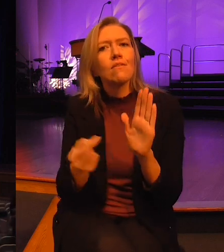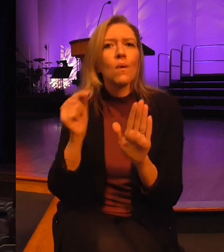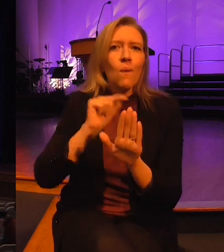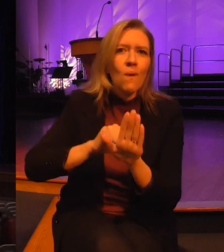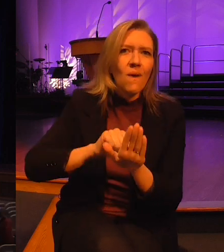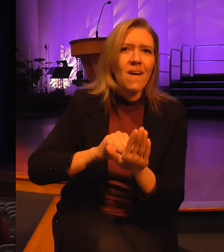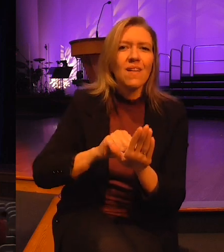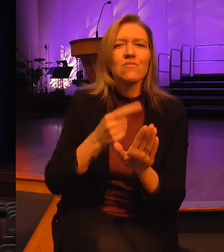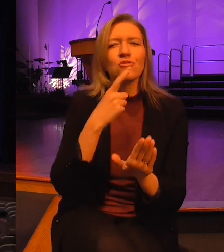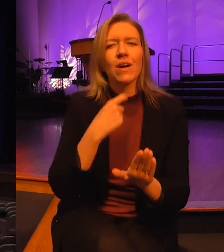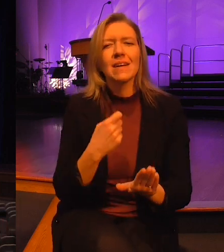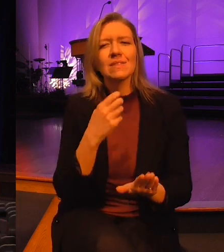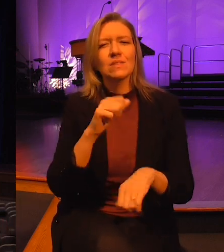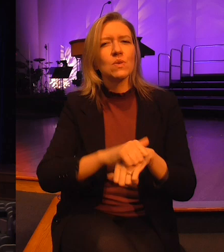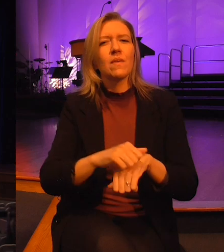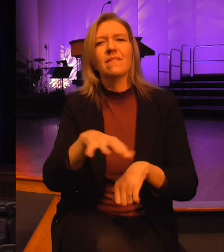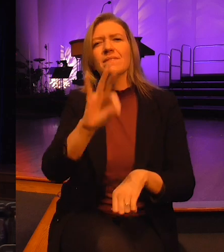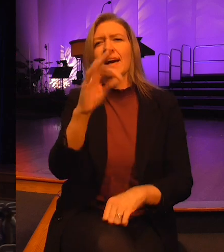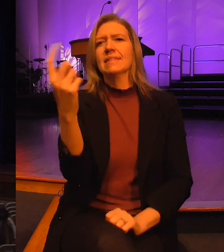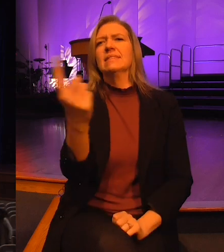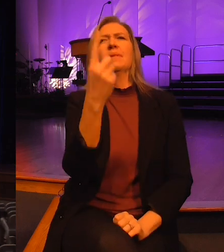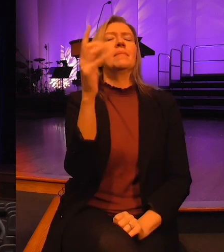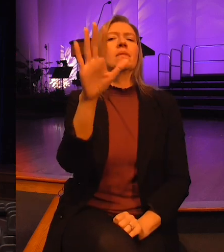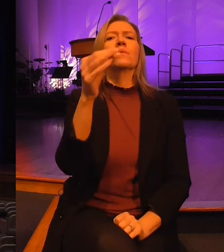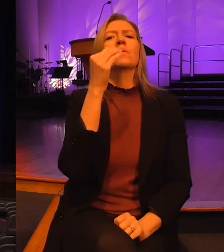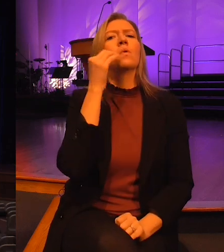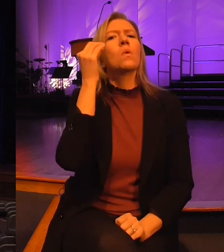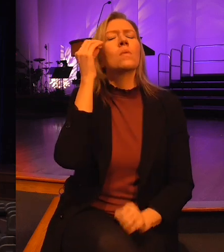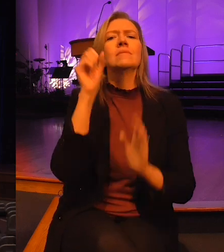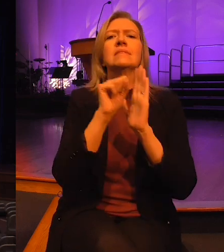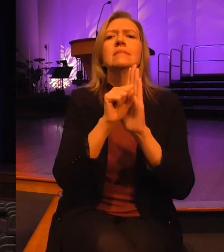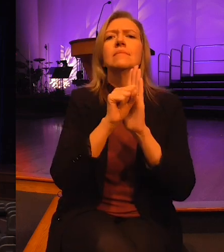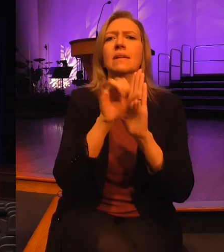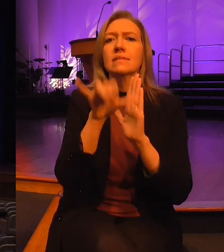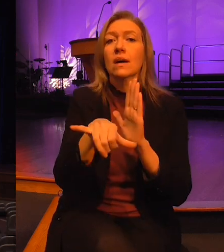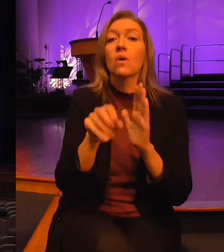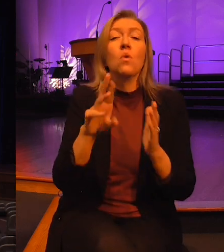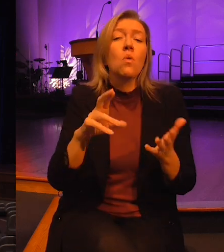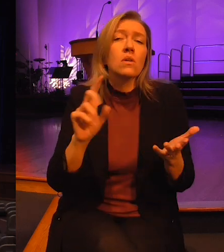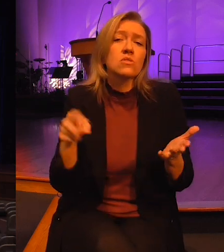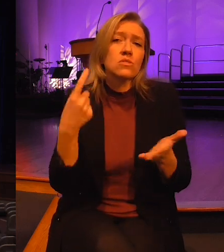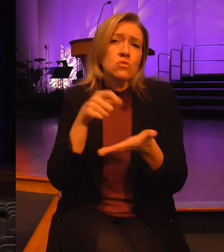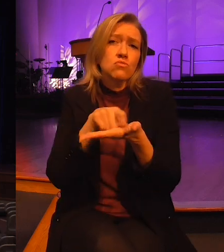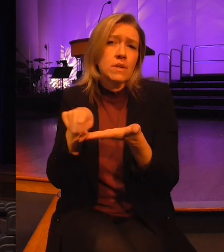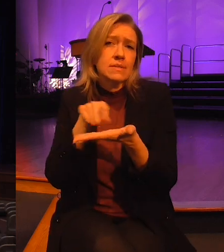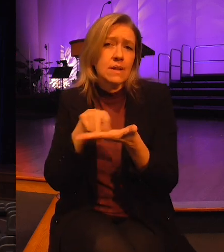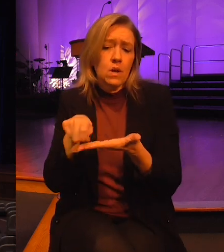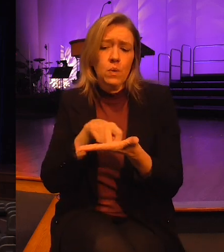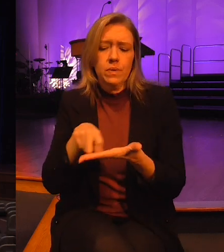que la simbolice o simplemente puedes tomarte un momento para escribir esto es lo que he identificado y que